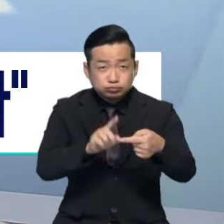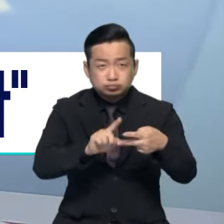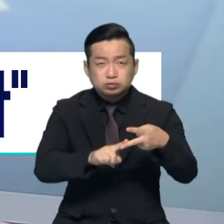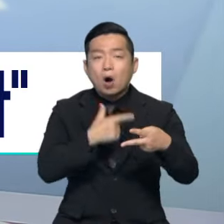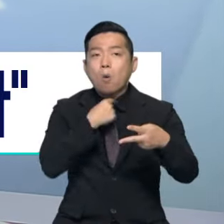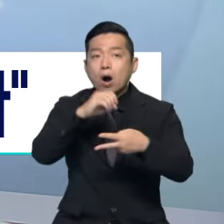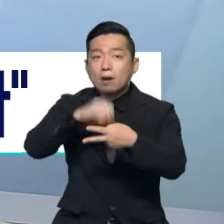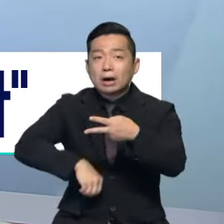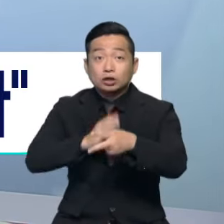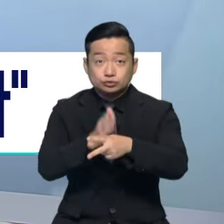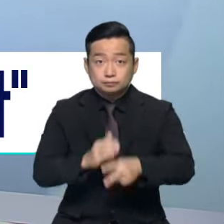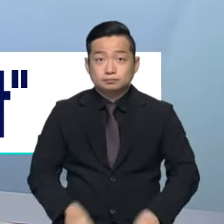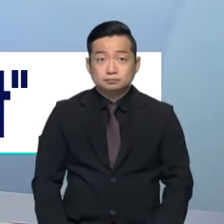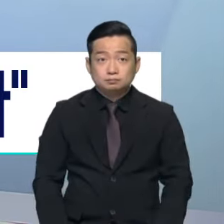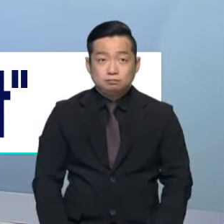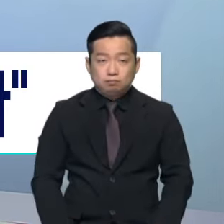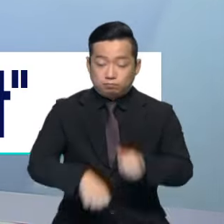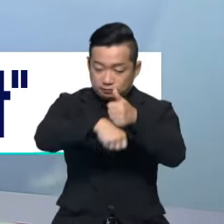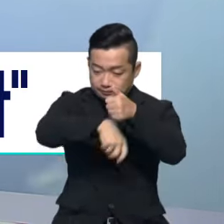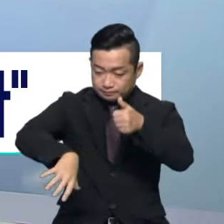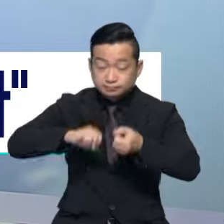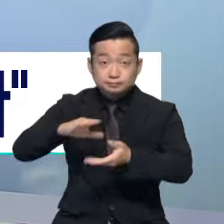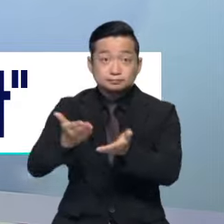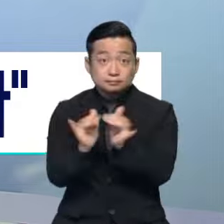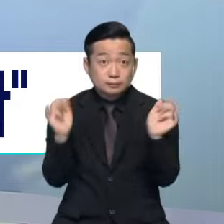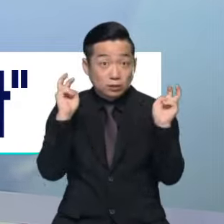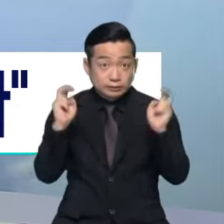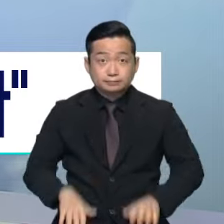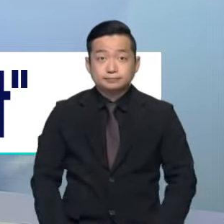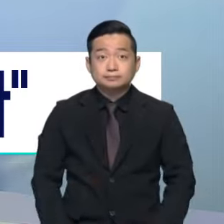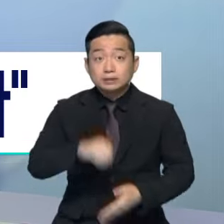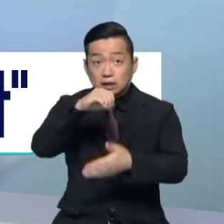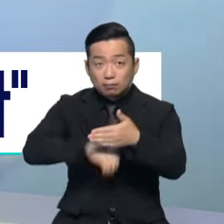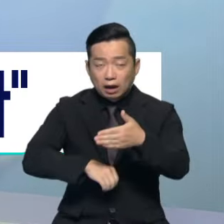그런데 큐텐의 계열사인 큐익스프레스에서 퇴사한 직원들에게 돈이 없으니까 퇴직금